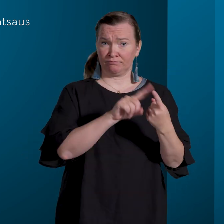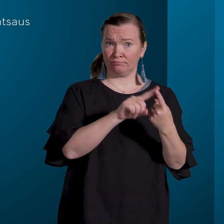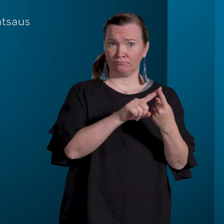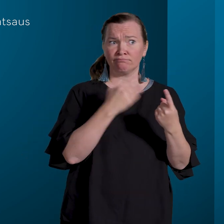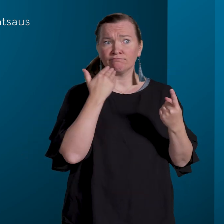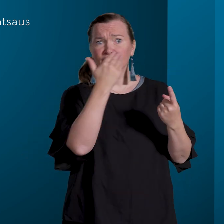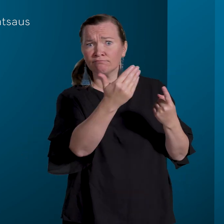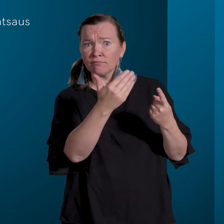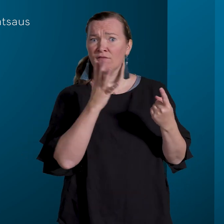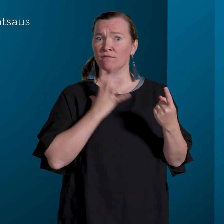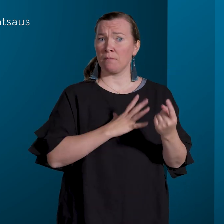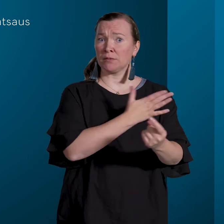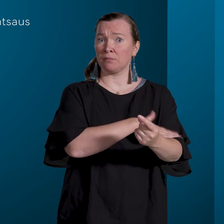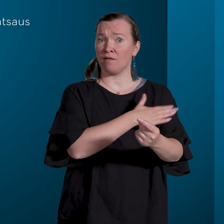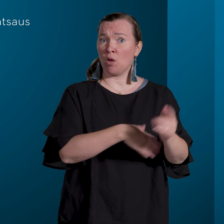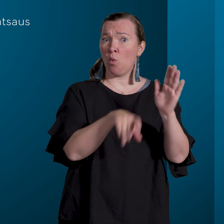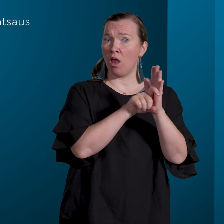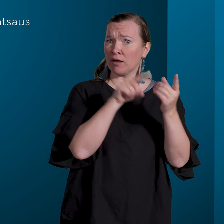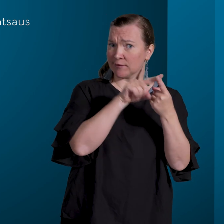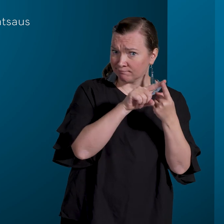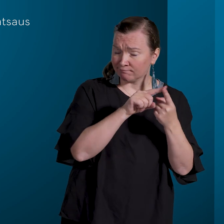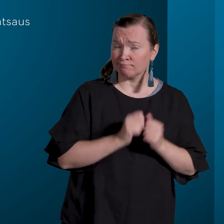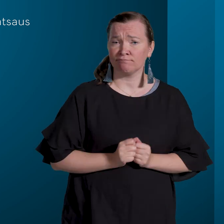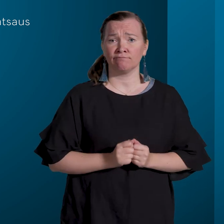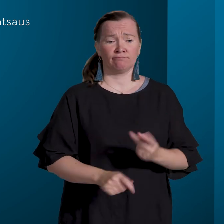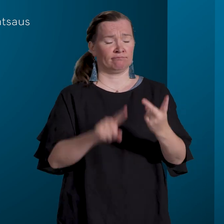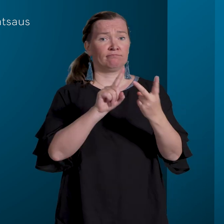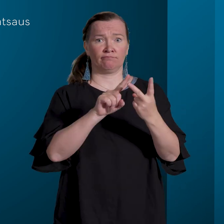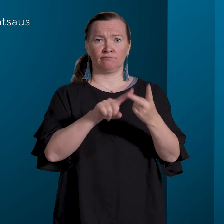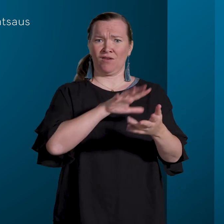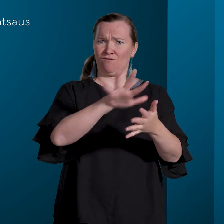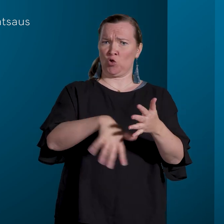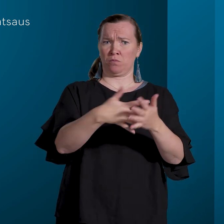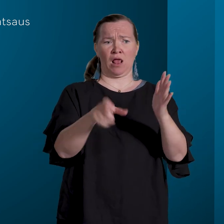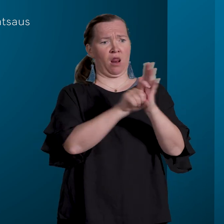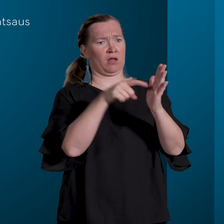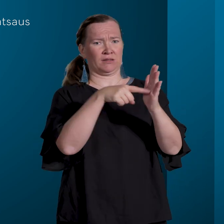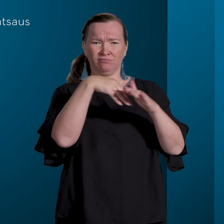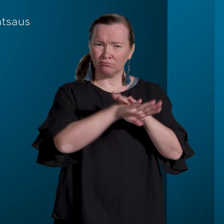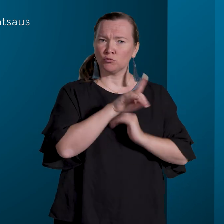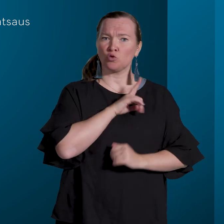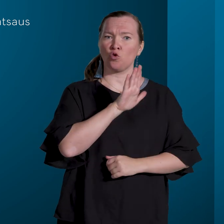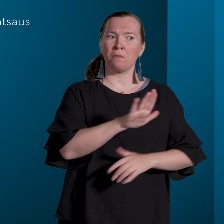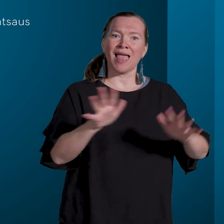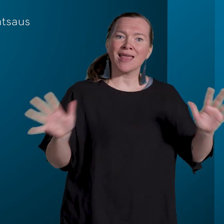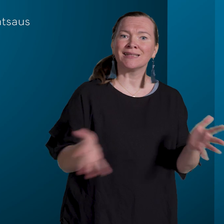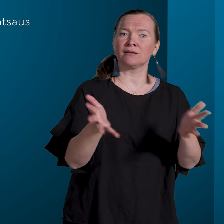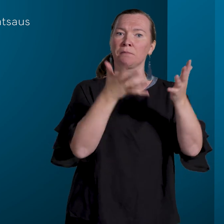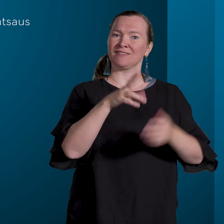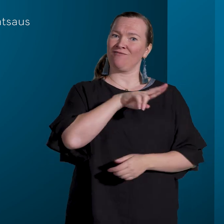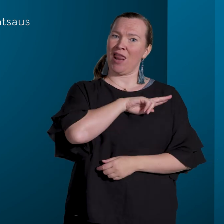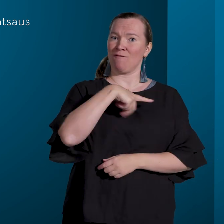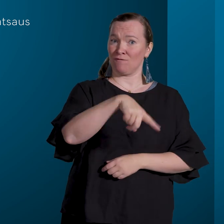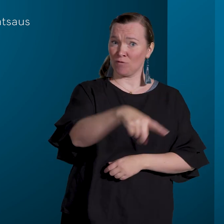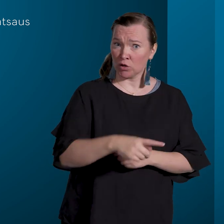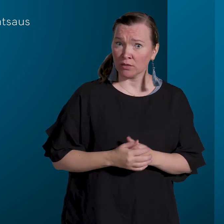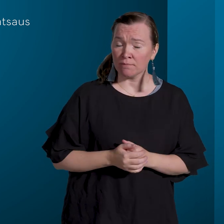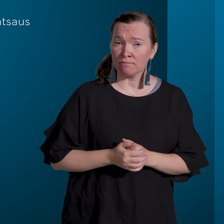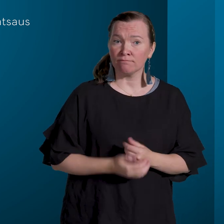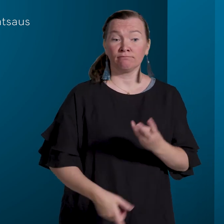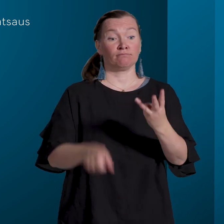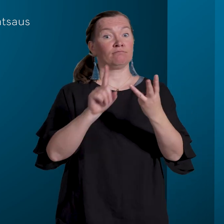tulevan vammaispalvelulain, viittomakieli- lain sisältämän edistämisvelvoitteen -